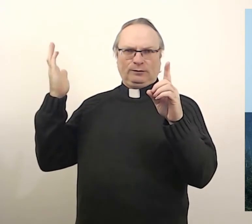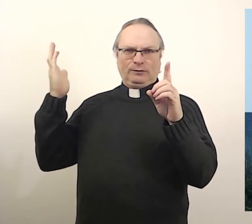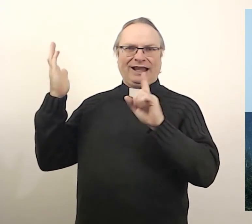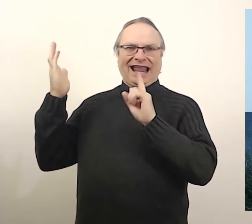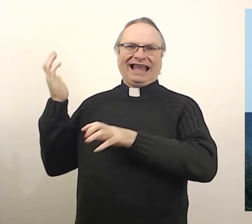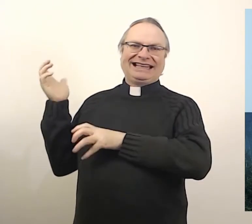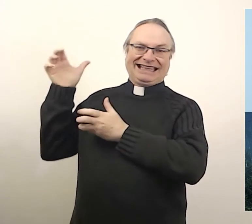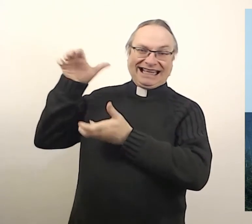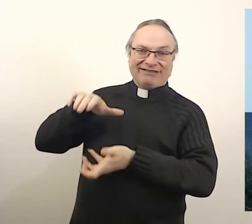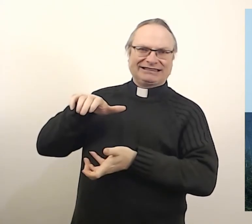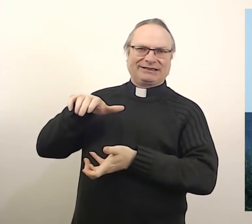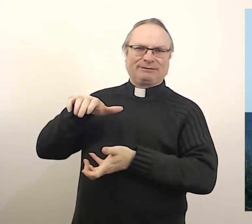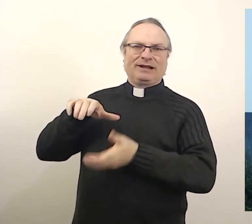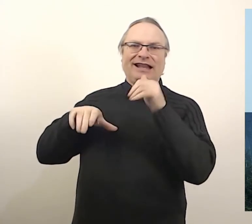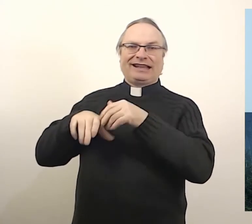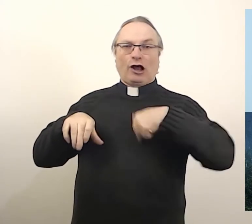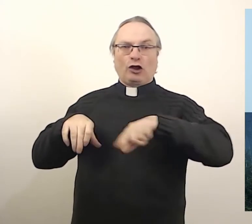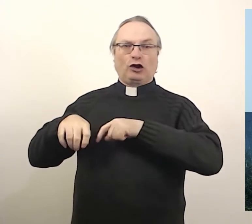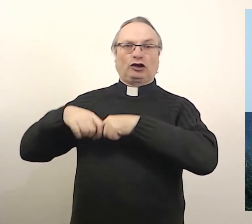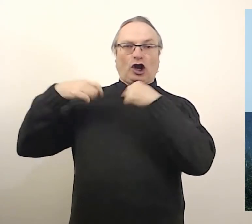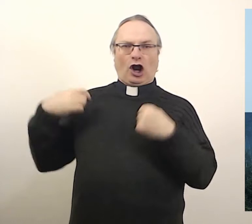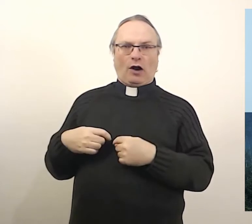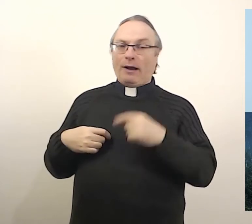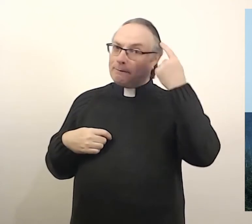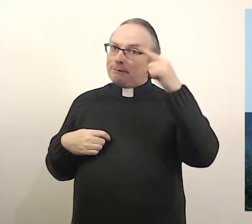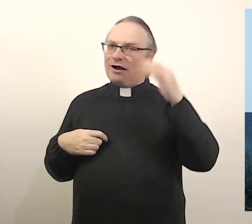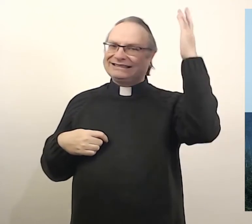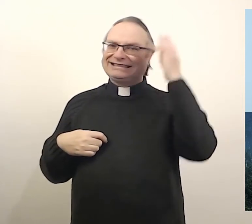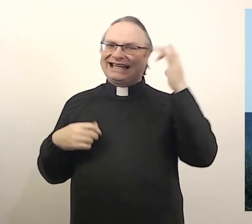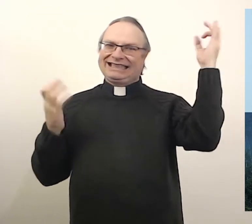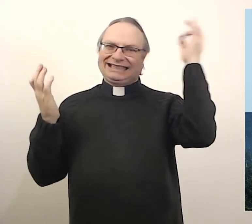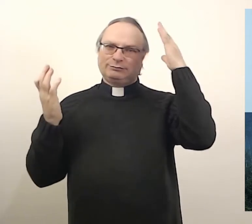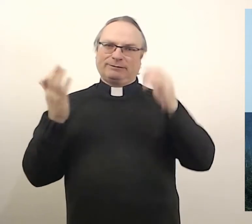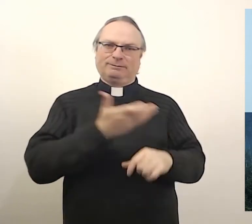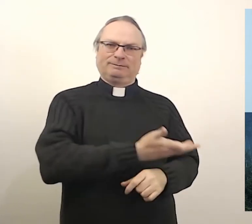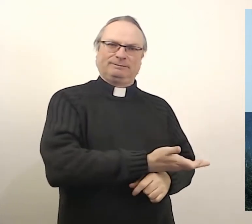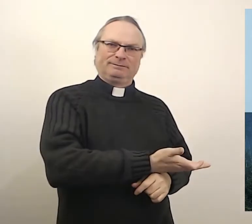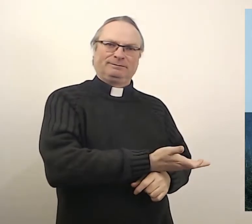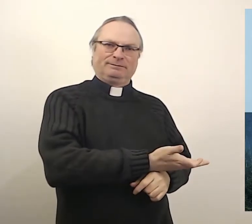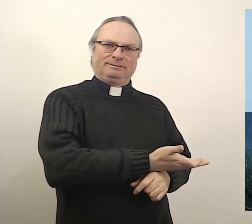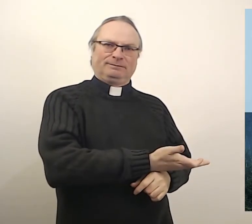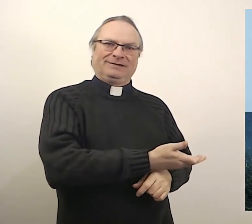est déversé dans notre cœur par le Saint-Esprit